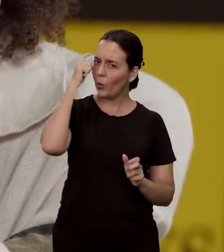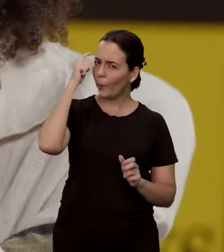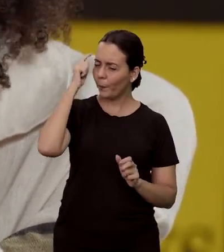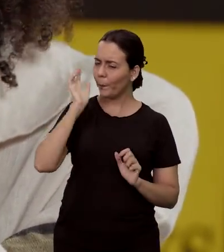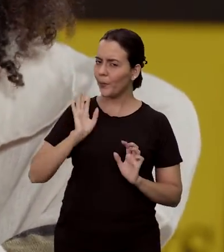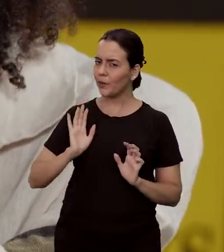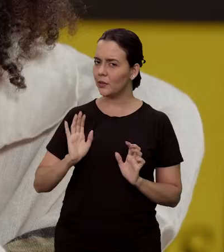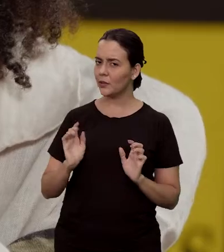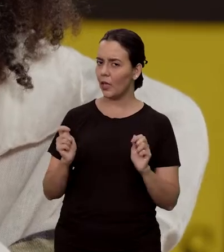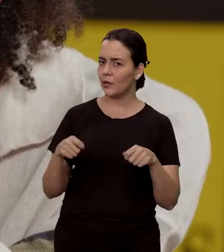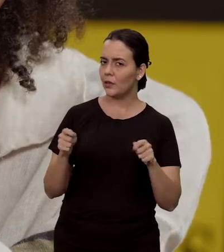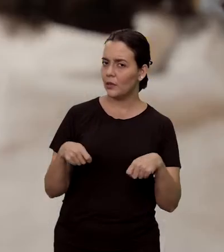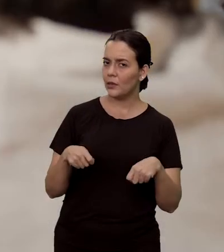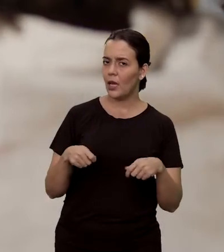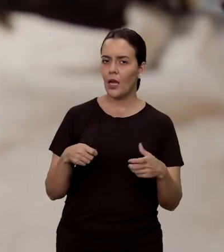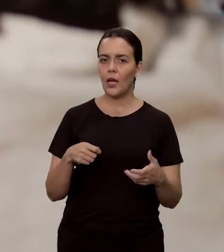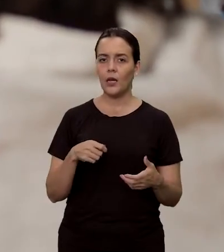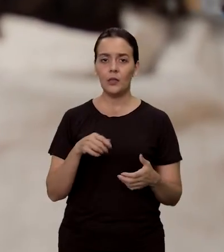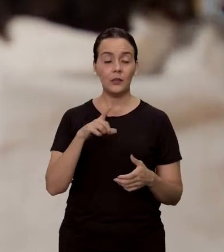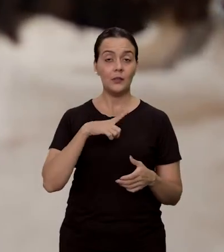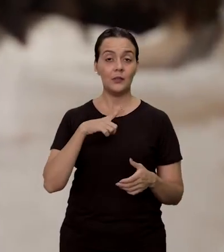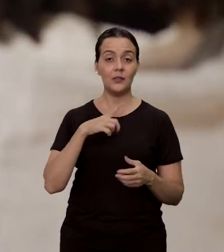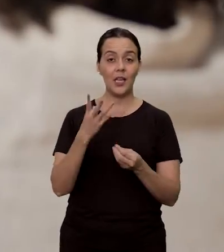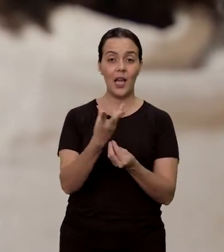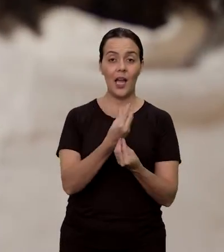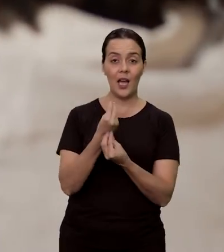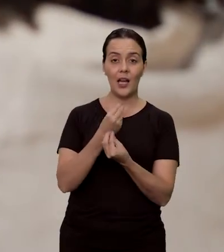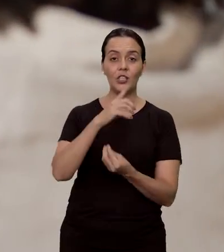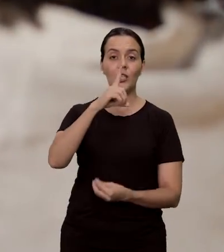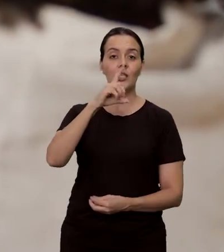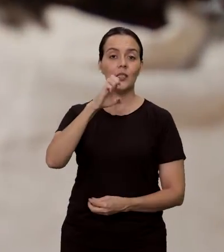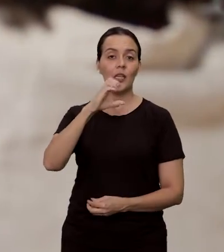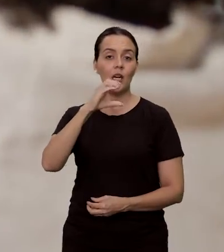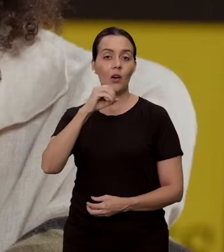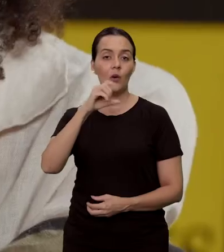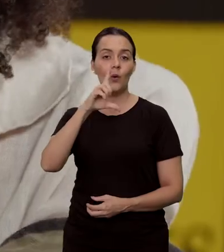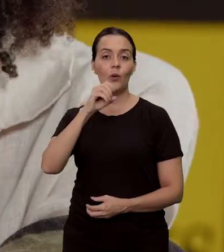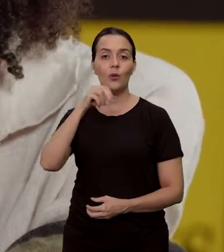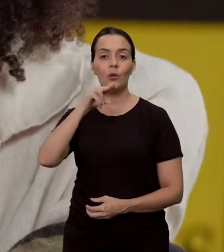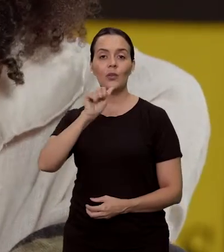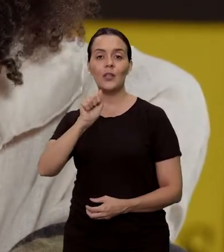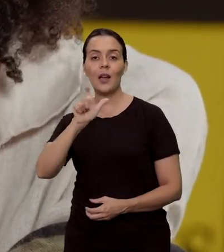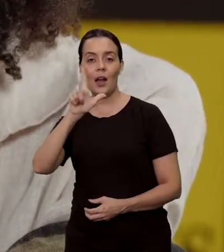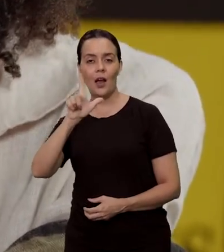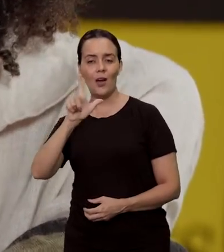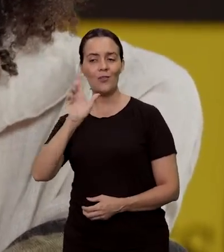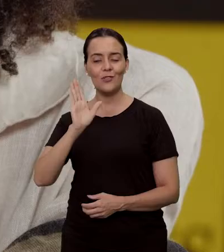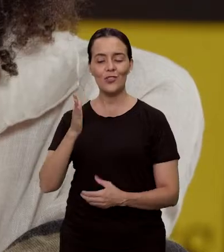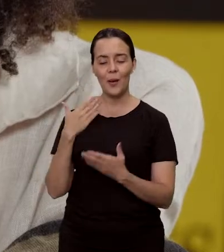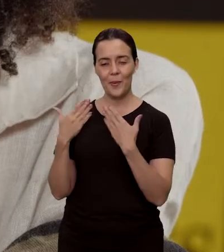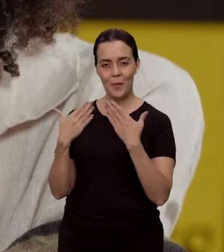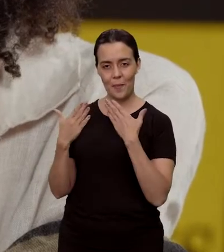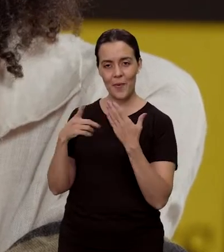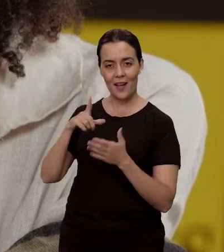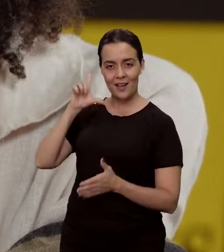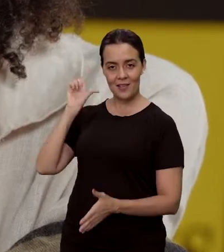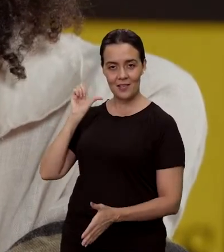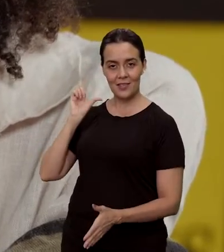que ele é um precursor da arte decolonial. [Katiúscia] Total. [Mônica] Porque a arte decolonial que a gente até falou antes, o que a gente pode entender?